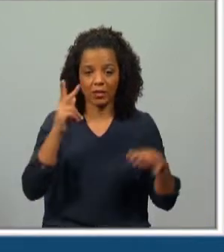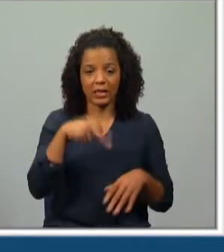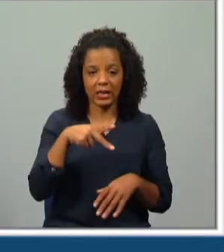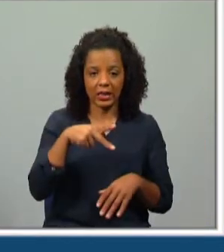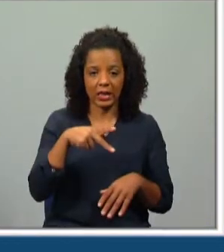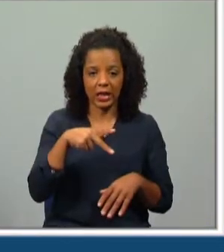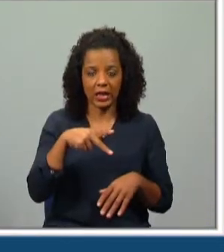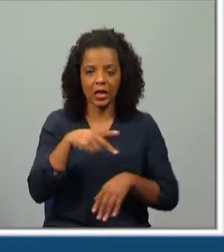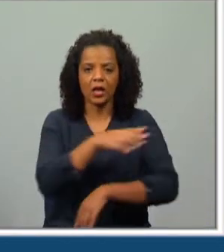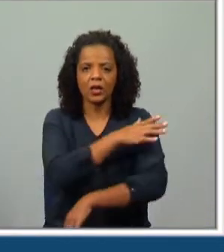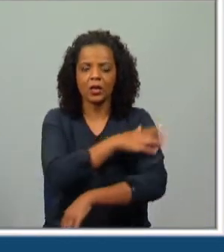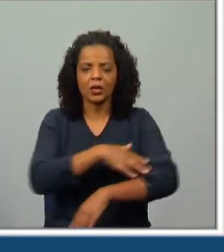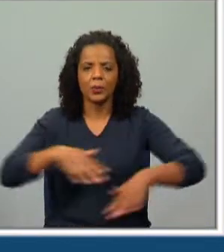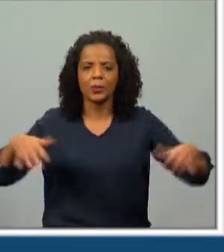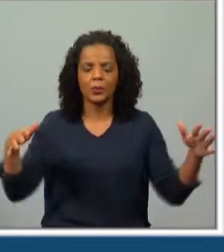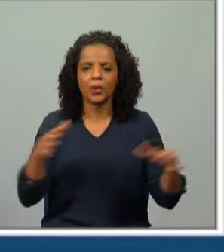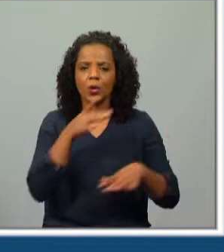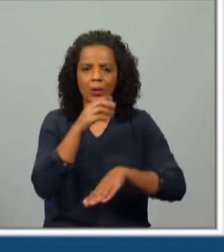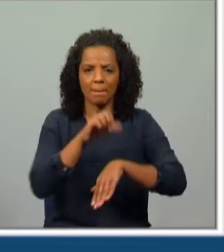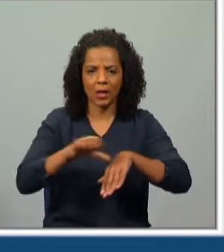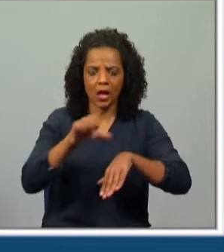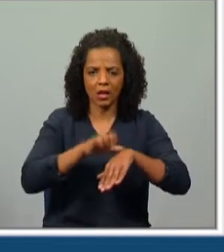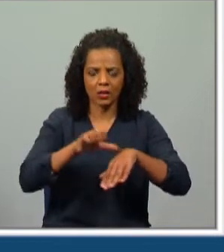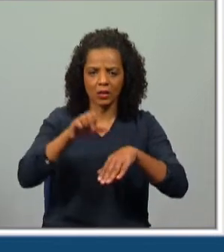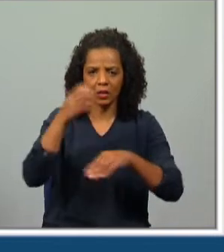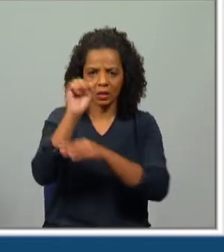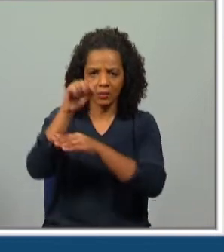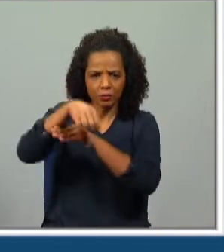mergulhou várias vezes a cabeça até que os esclerões nos chegaram as pupilas 他低下頭幾次，直到鞏膜到達我們身邊 學生們